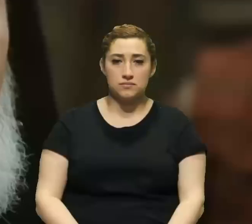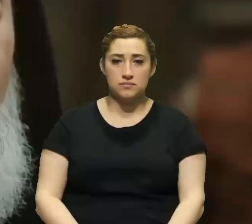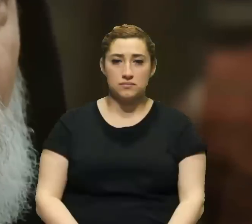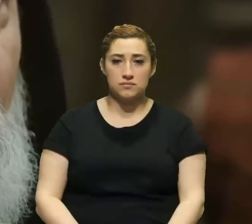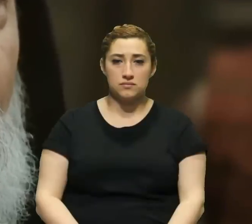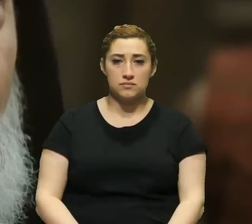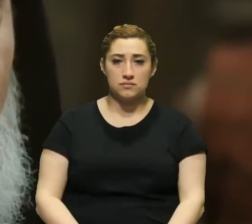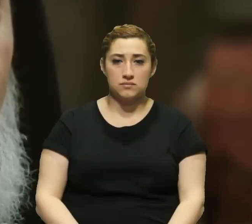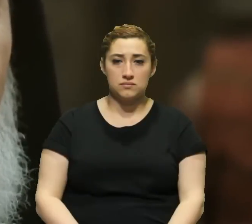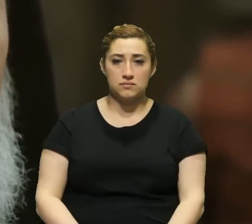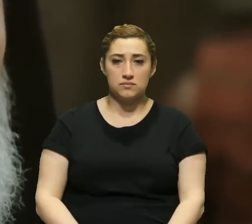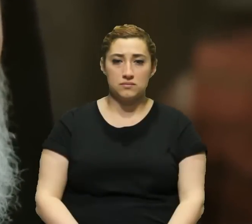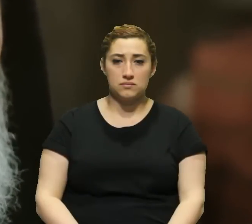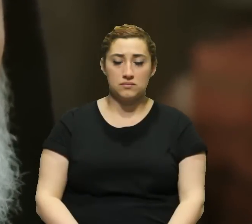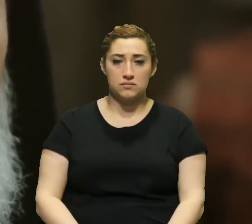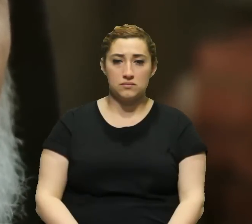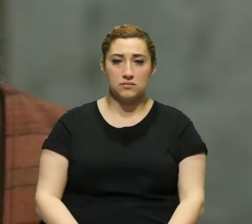(At kişneme sesi)